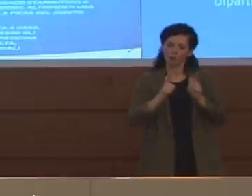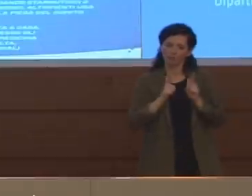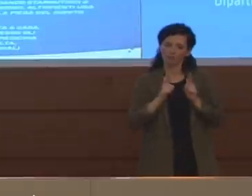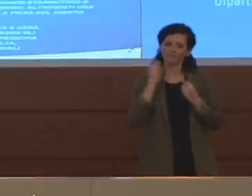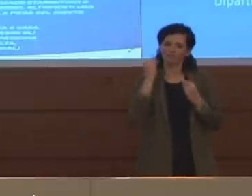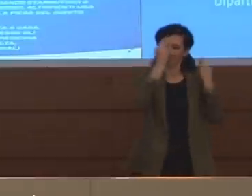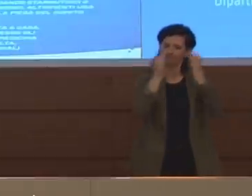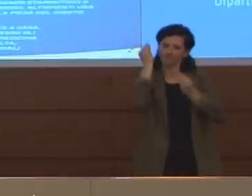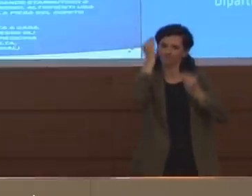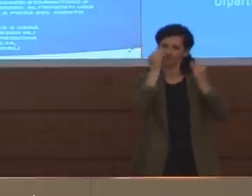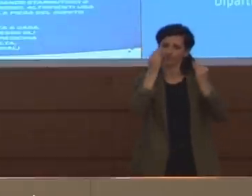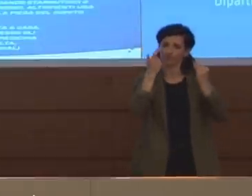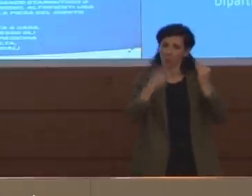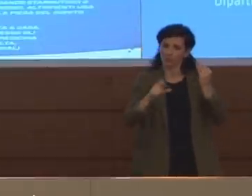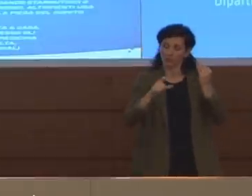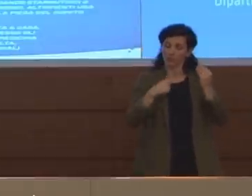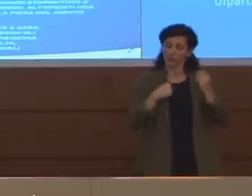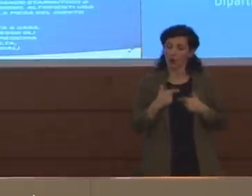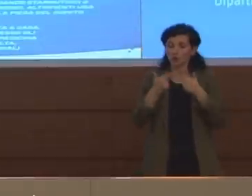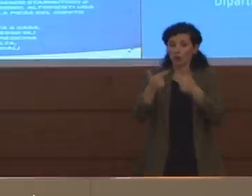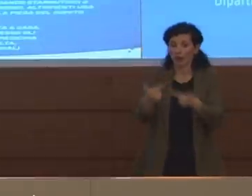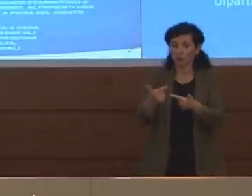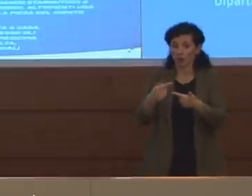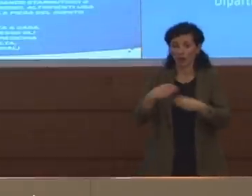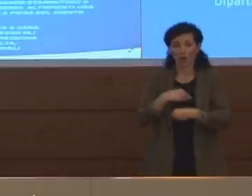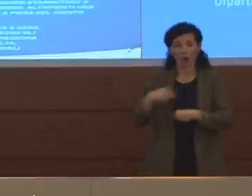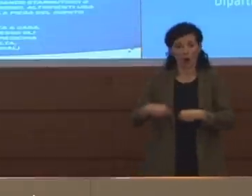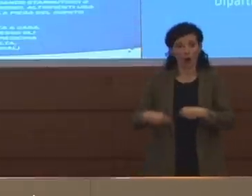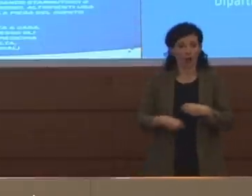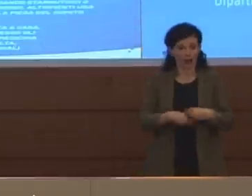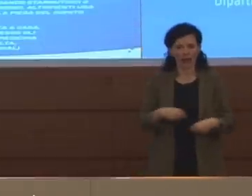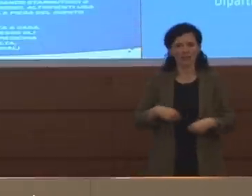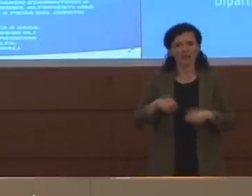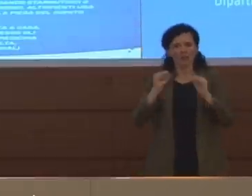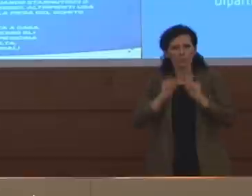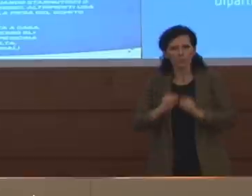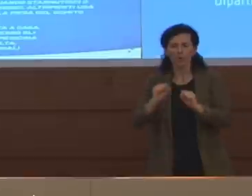donazione di organi si possano riallacciare fili esistenziali che